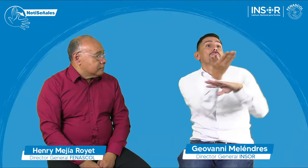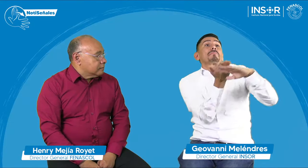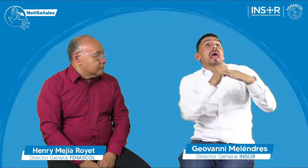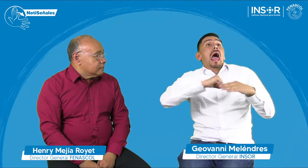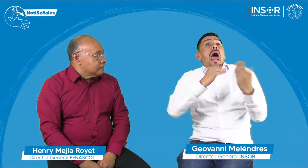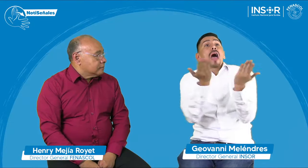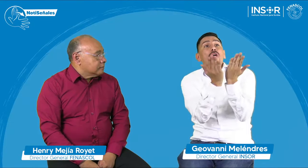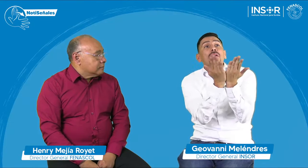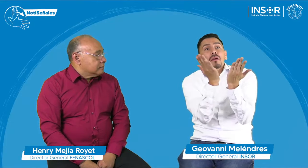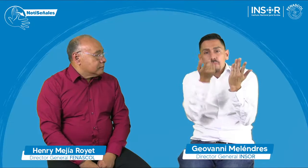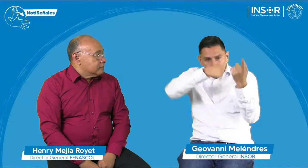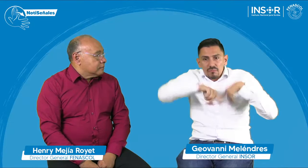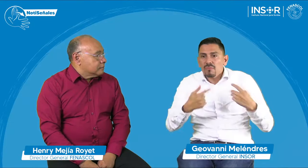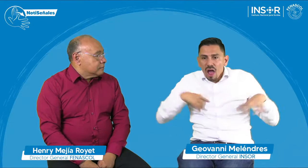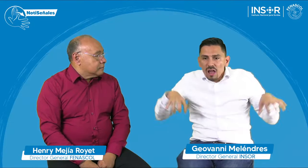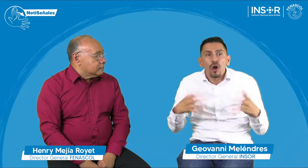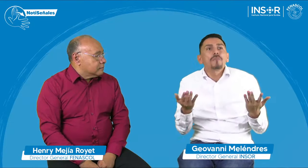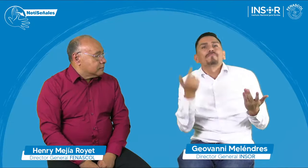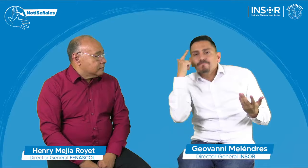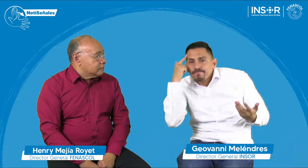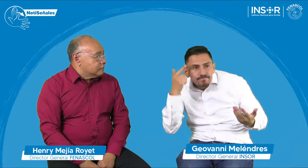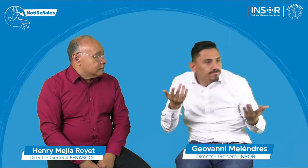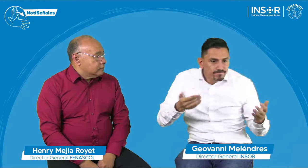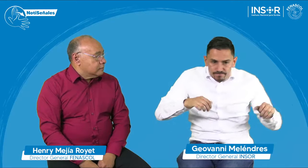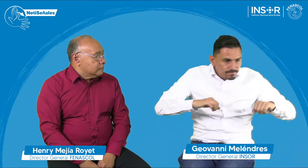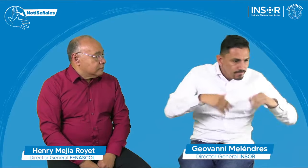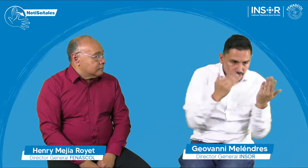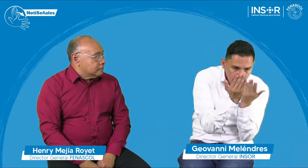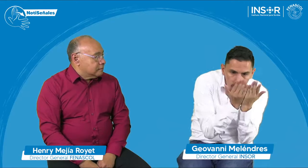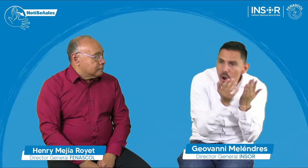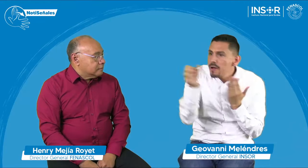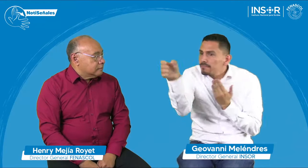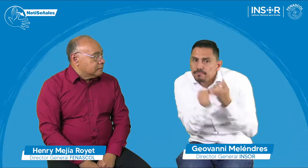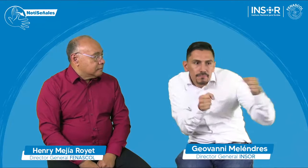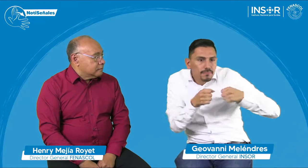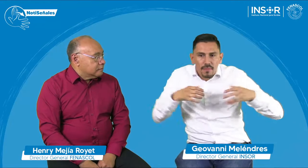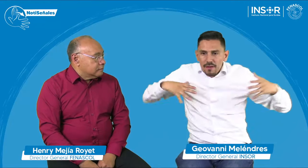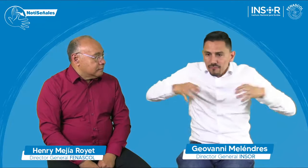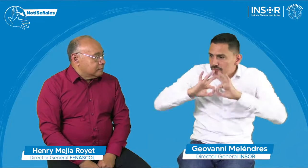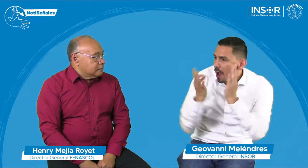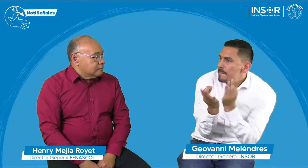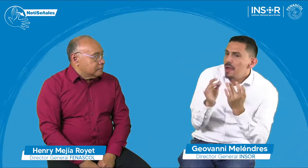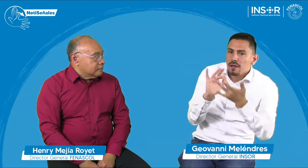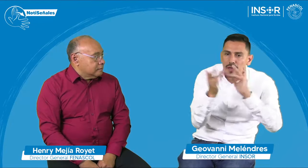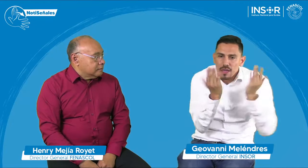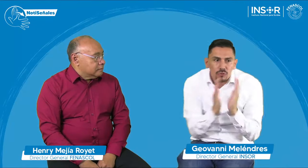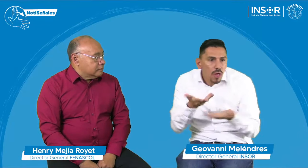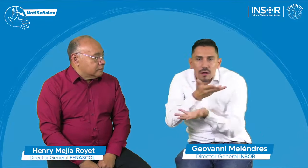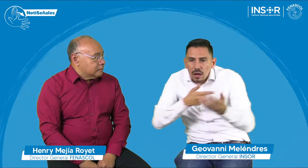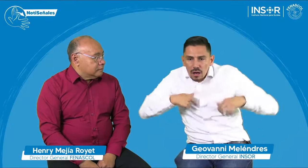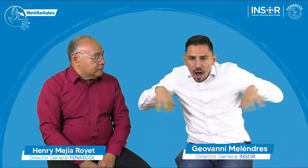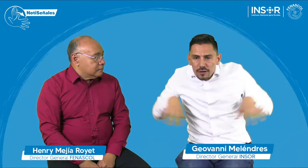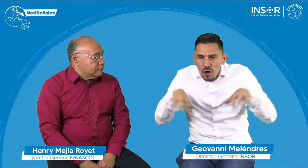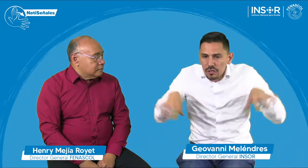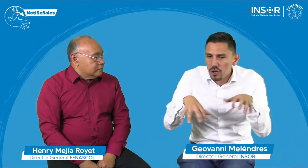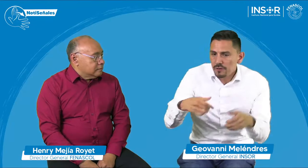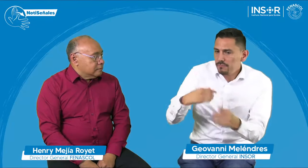esperar, no. Por ejemplo, en la educación, yo exijo mi derecho a la educación, pero ¿Qué estoy